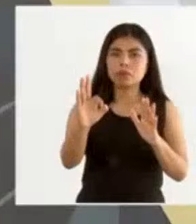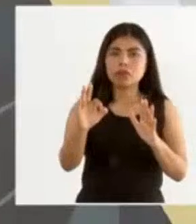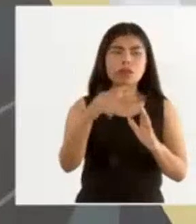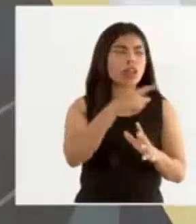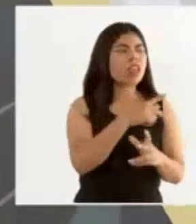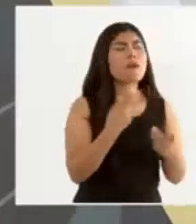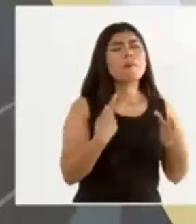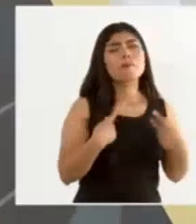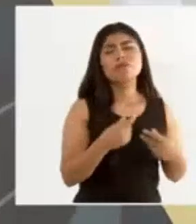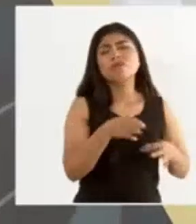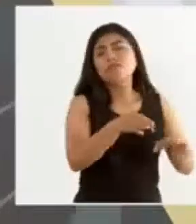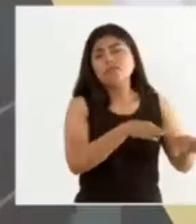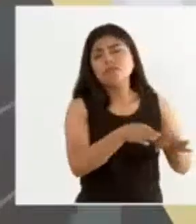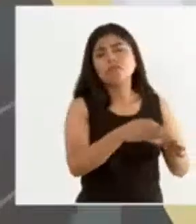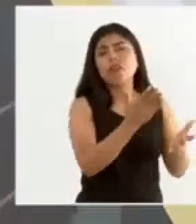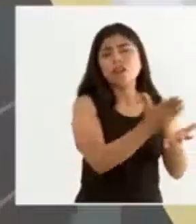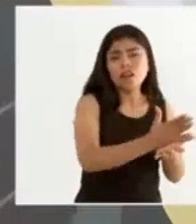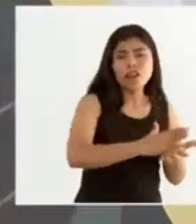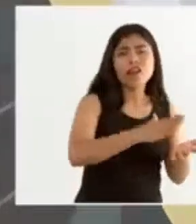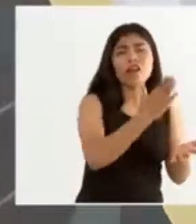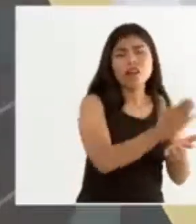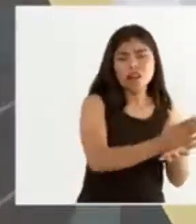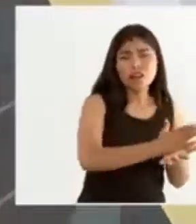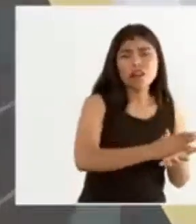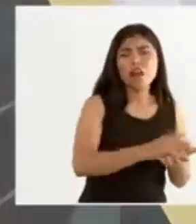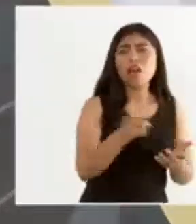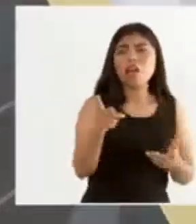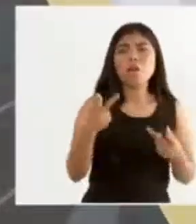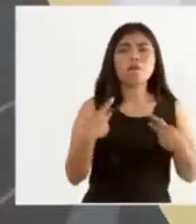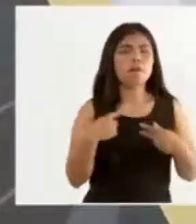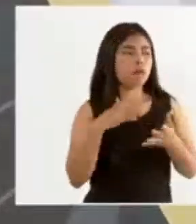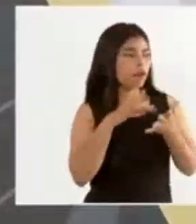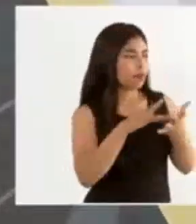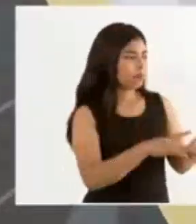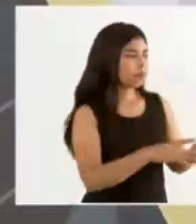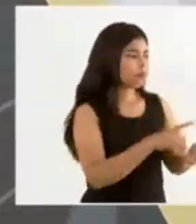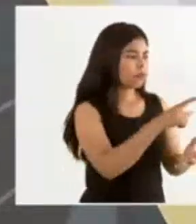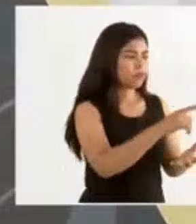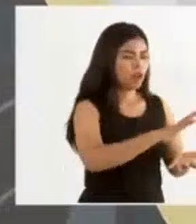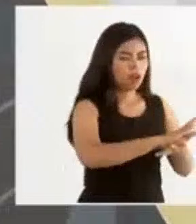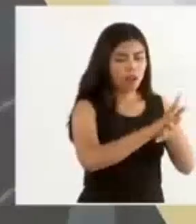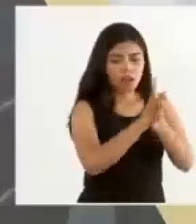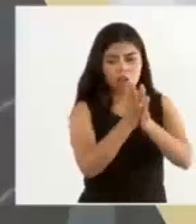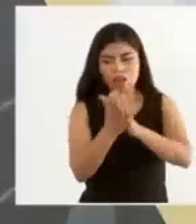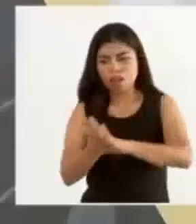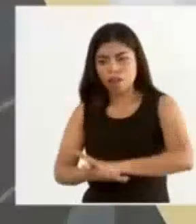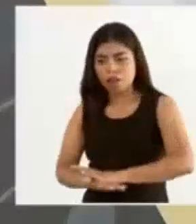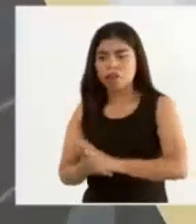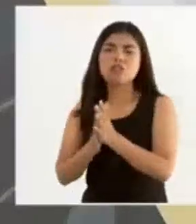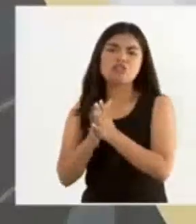que les ayudemos a procesarlo y que después se venda en todo el país ya procesado en las tiendas